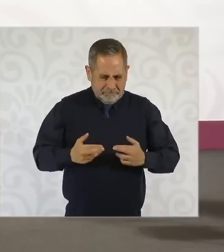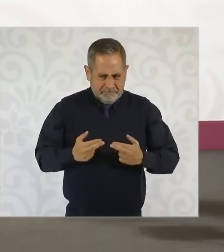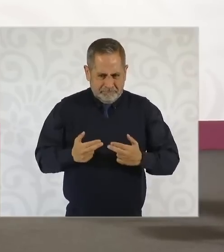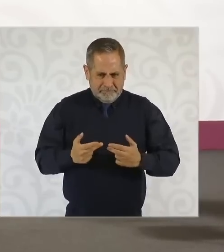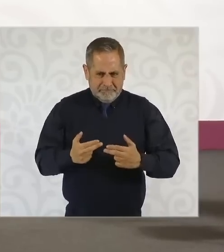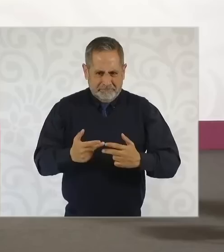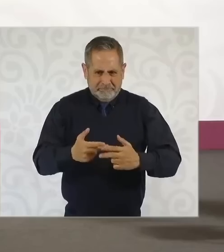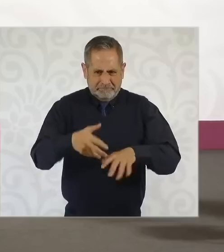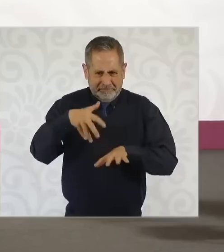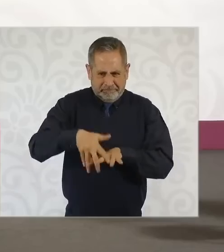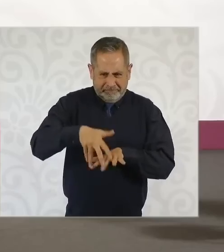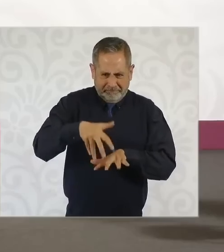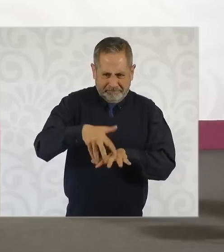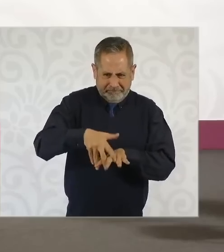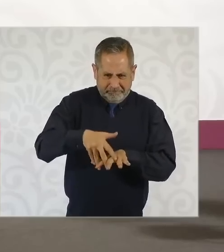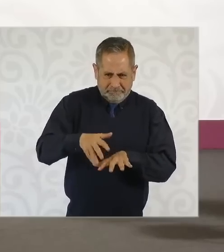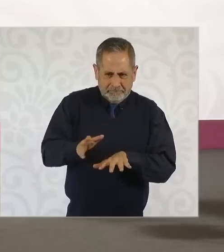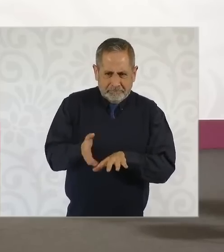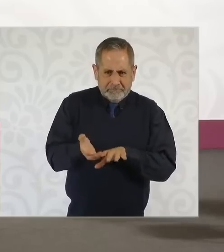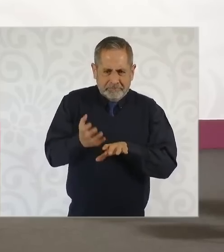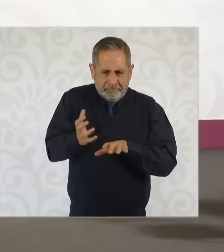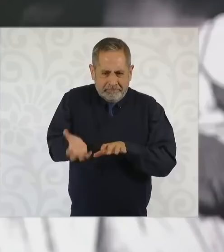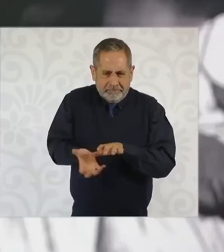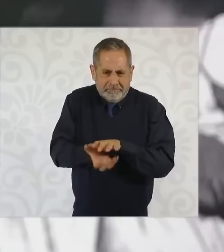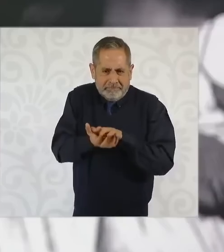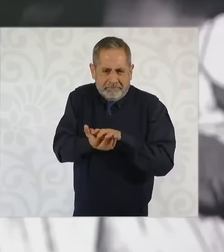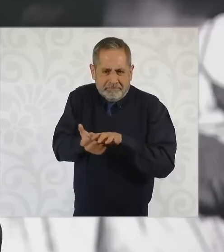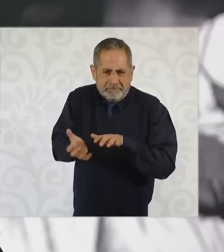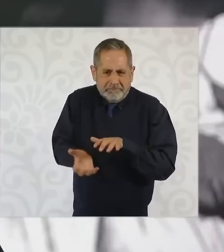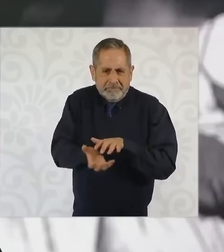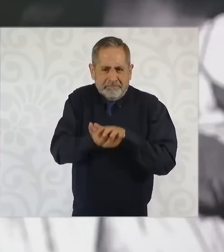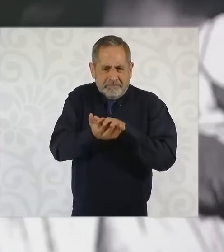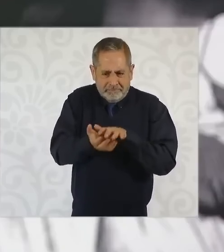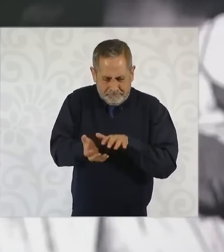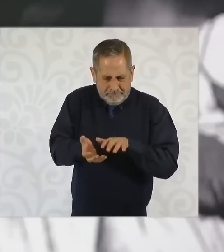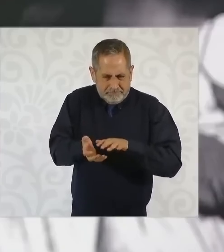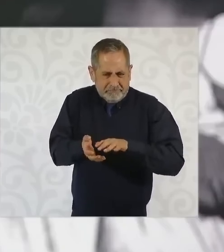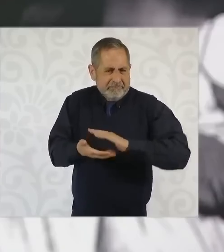que es la primera actividad que se lleva a cabo eh para emprear un proceso de repavimentación